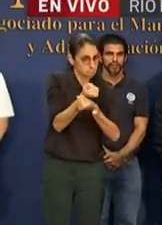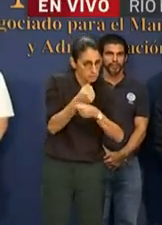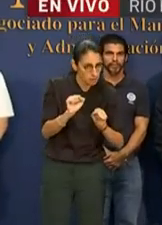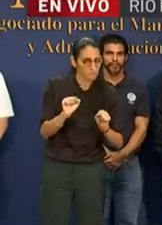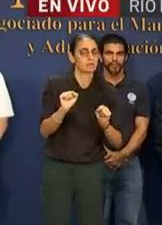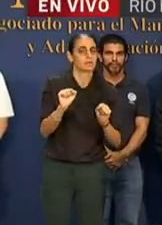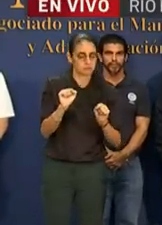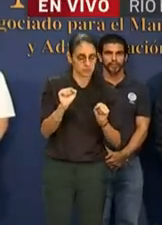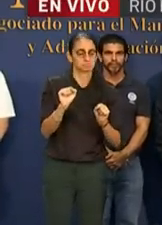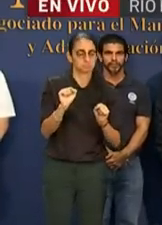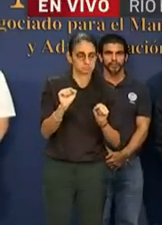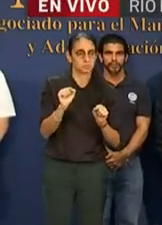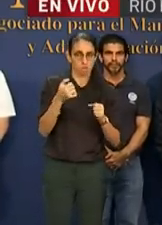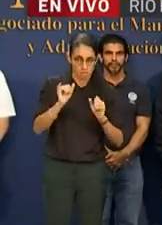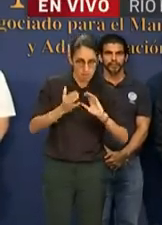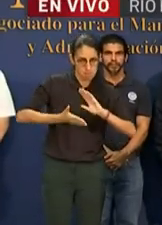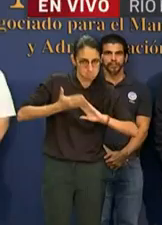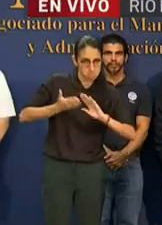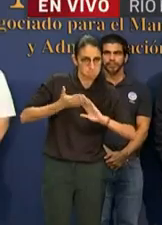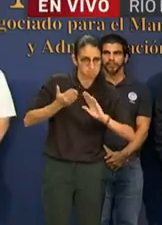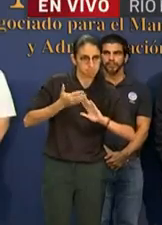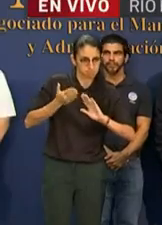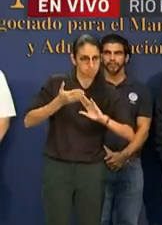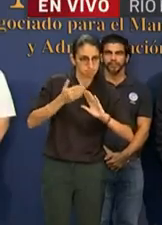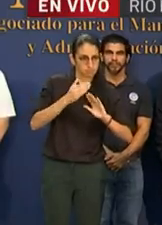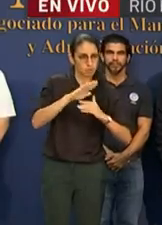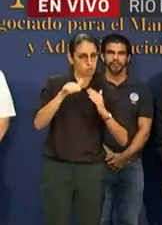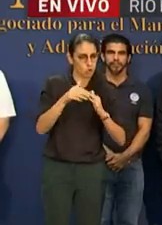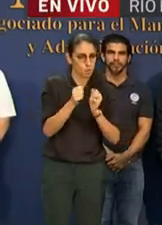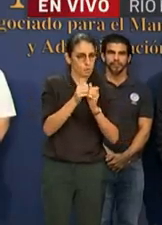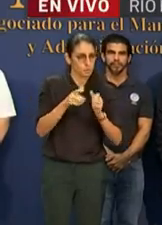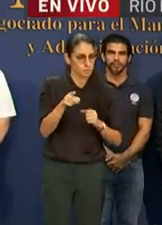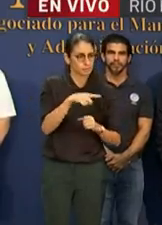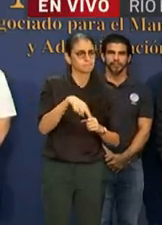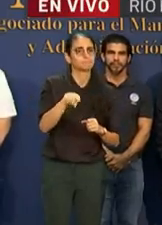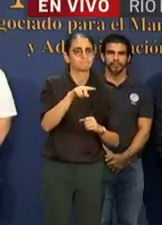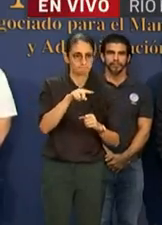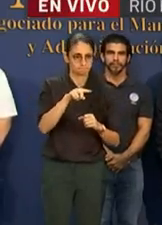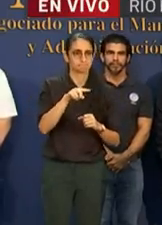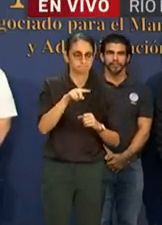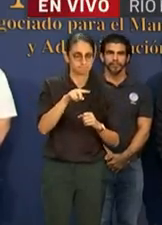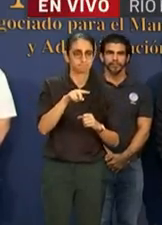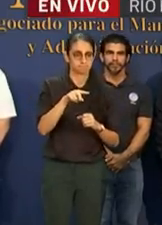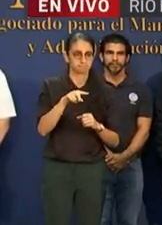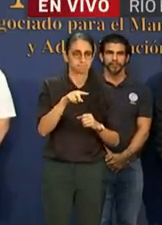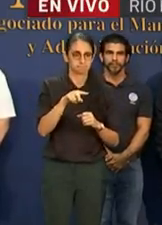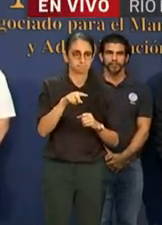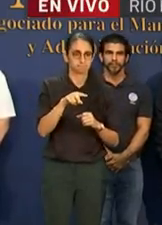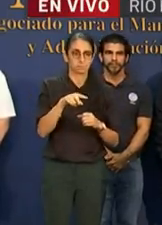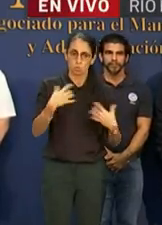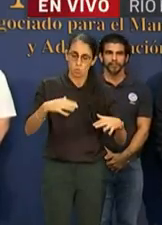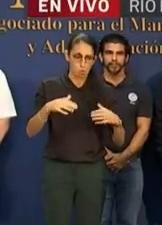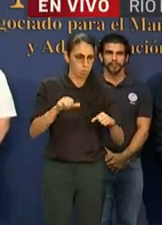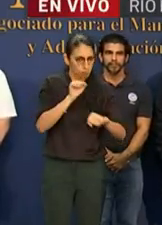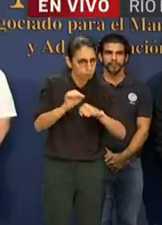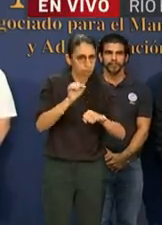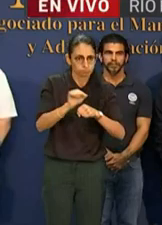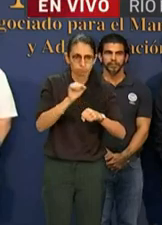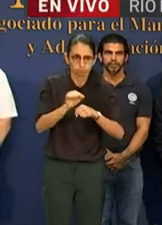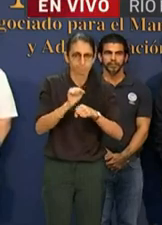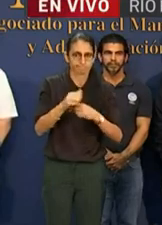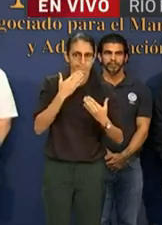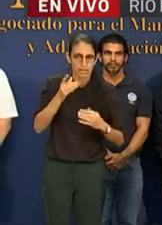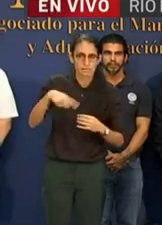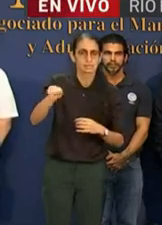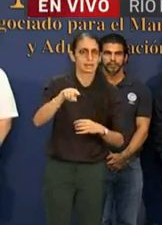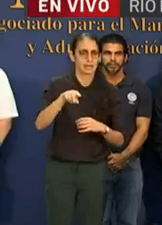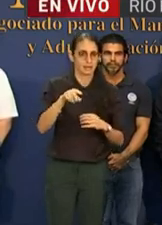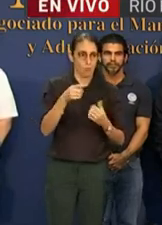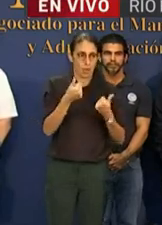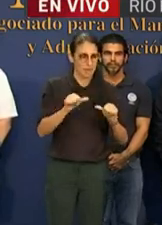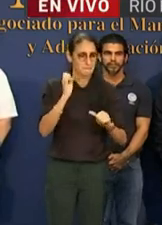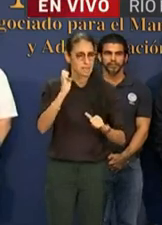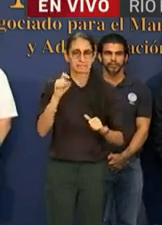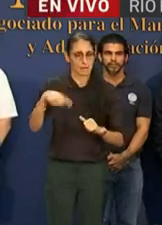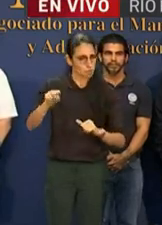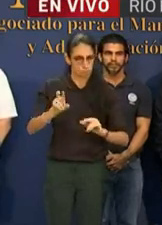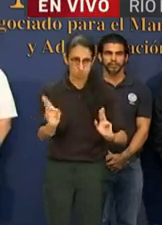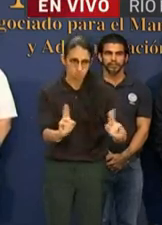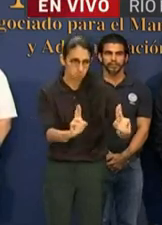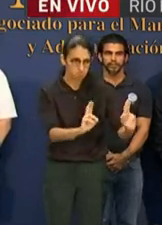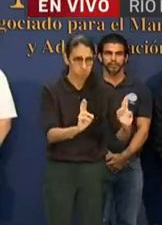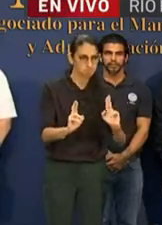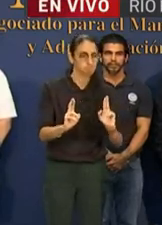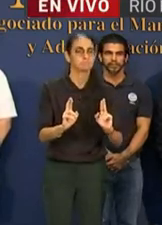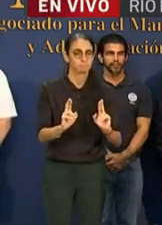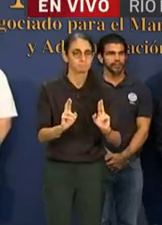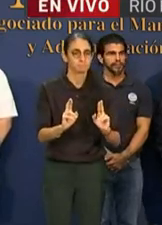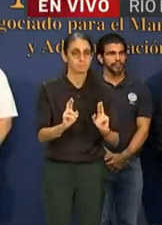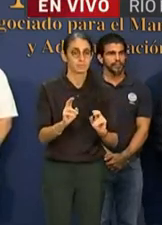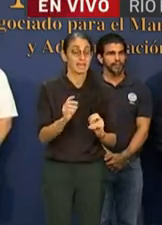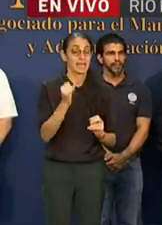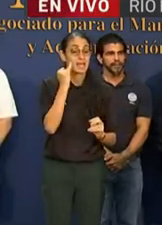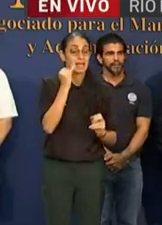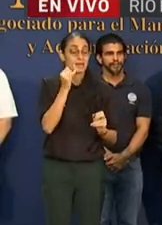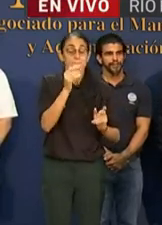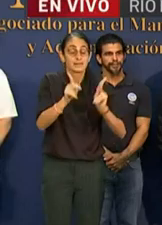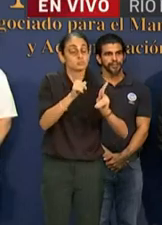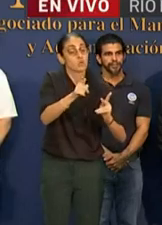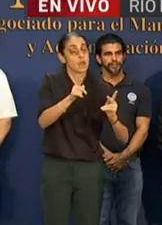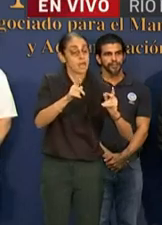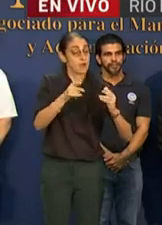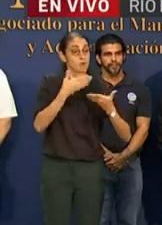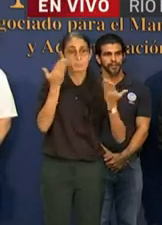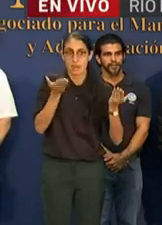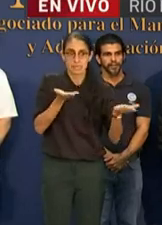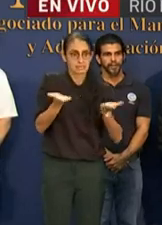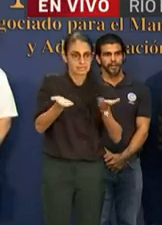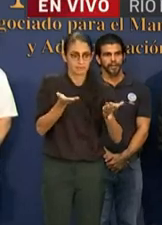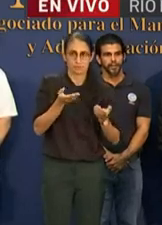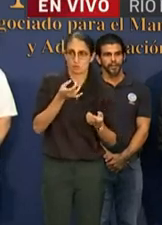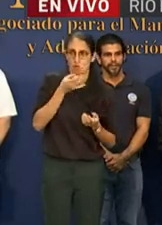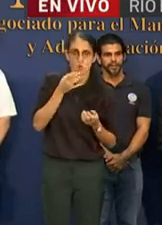MANTENIDO EN COMUNICACIÓN CON